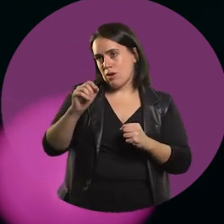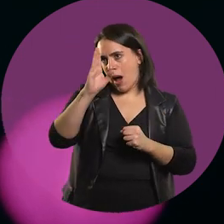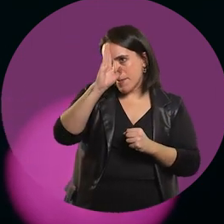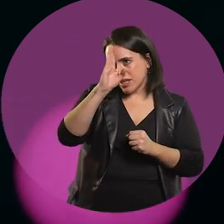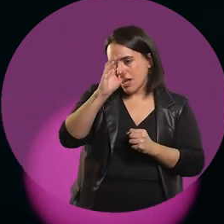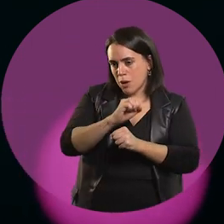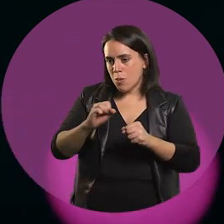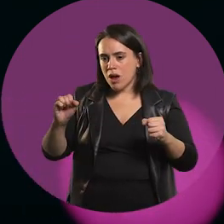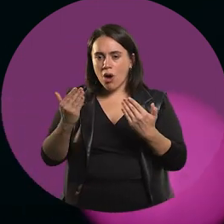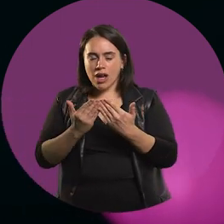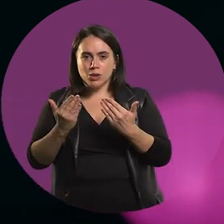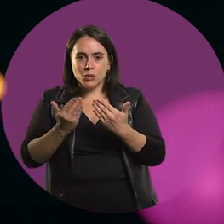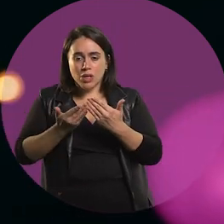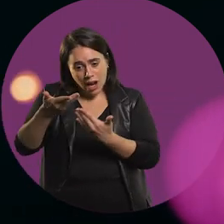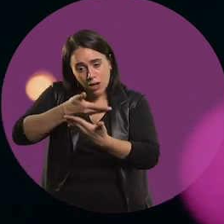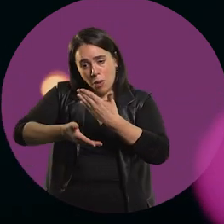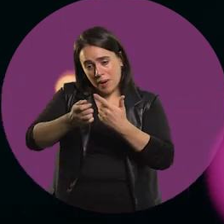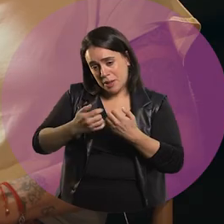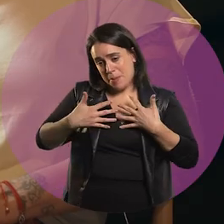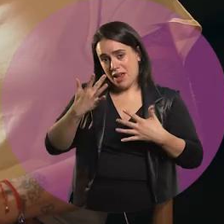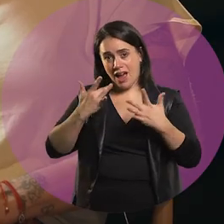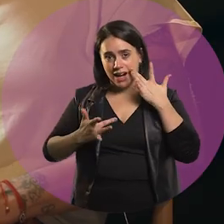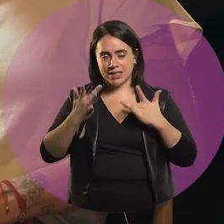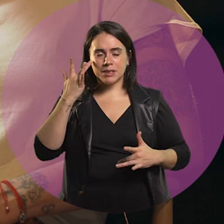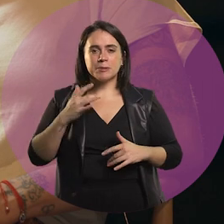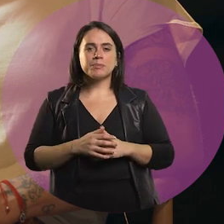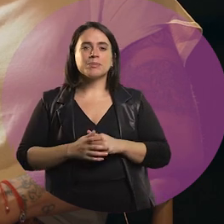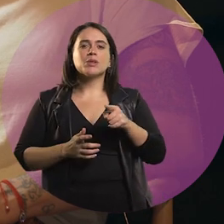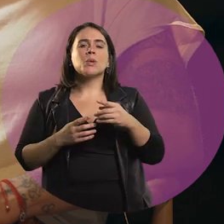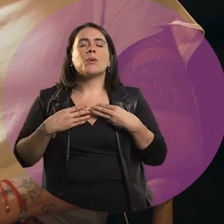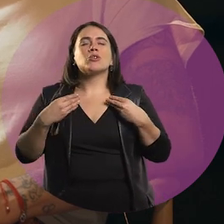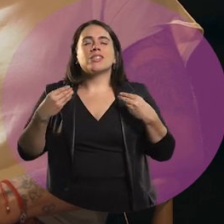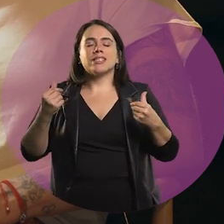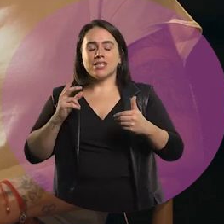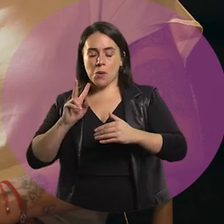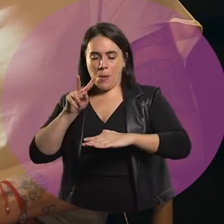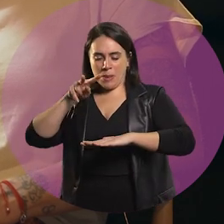y ofrecer mi arte. Contame cómo es el sentimiento cuando te subís a un escenario.